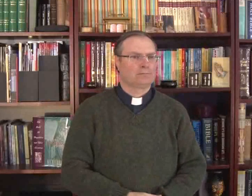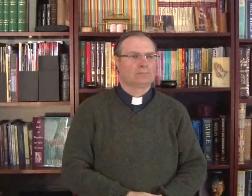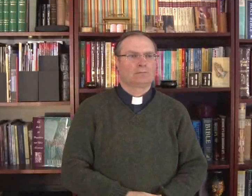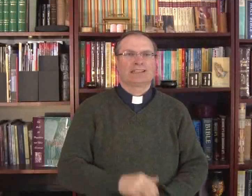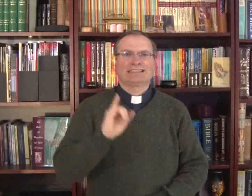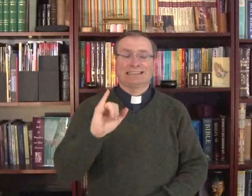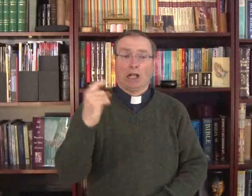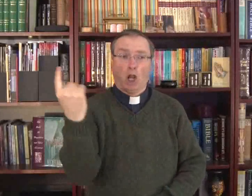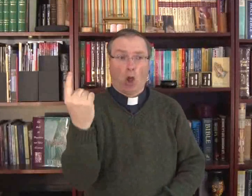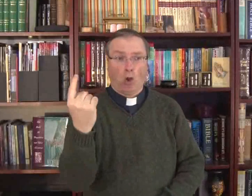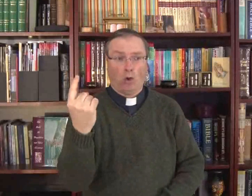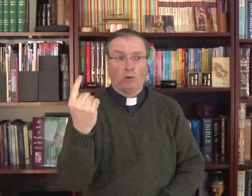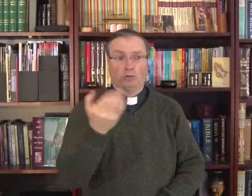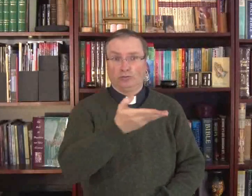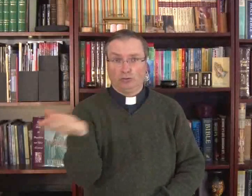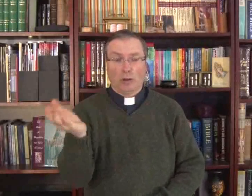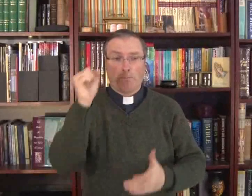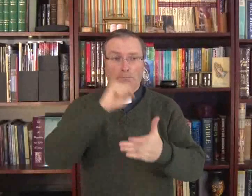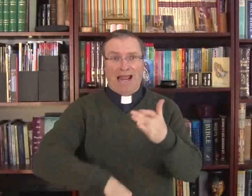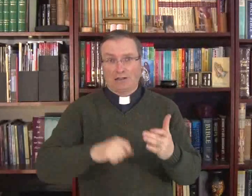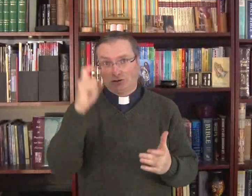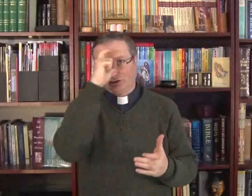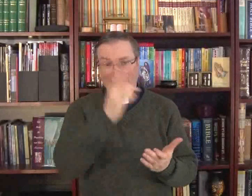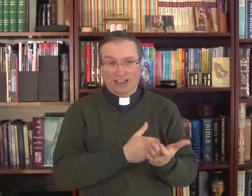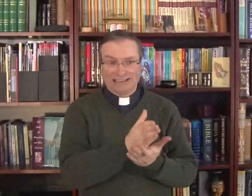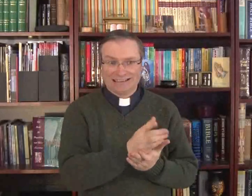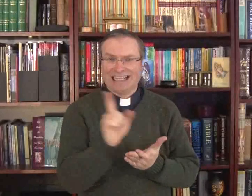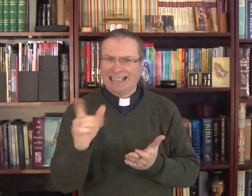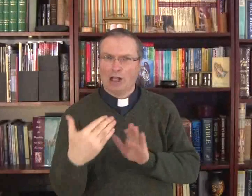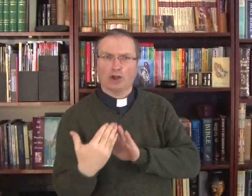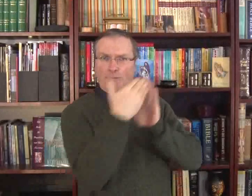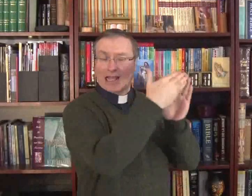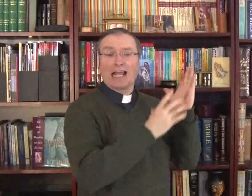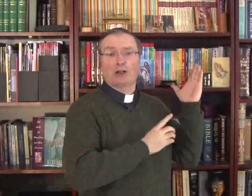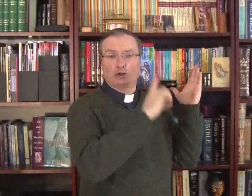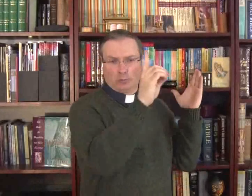Si l’un de vous manque de sagesse, qu’il la demande à Dieu,